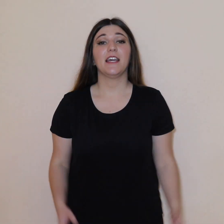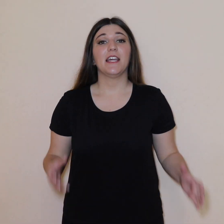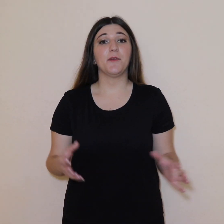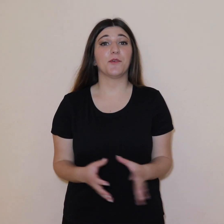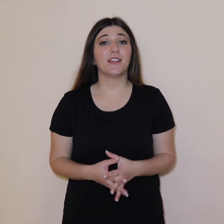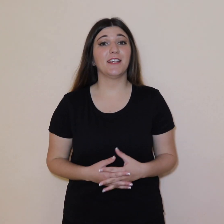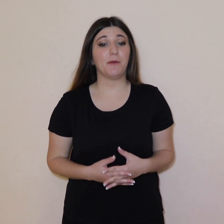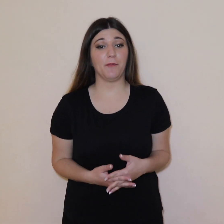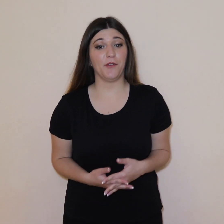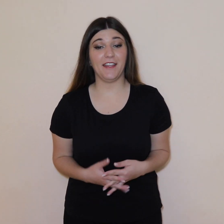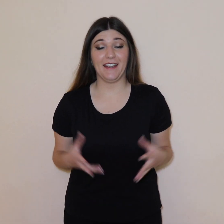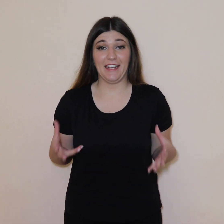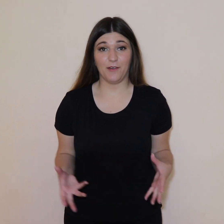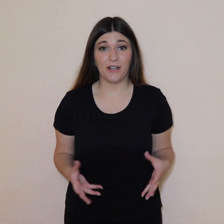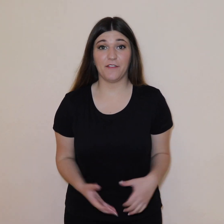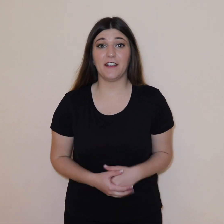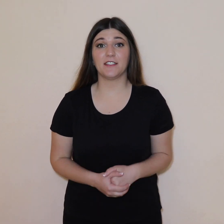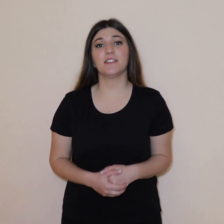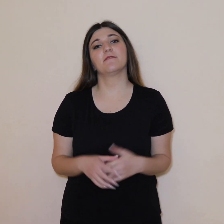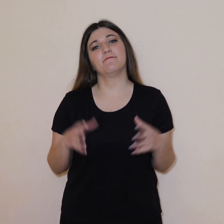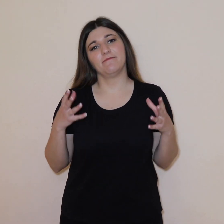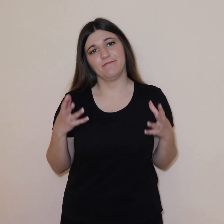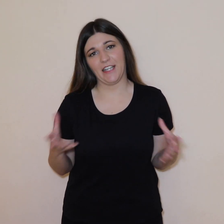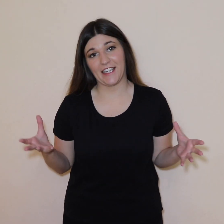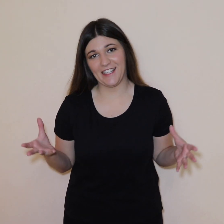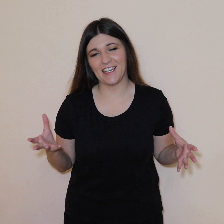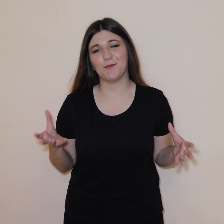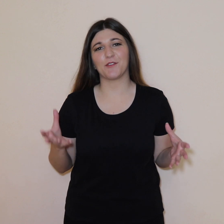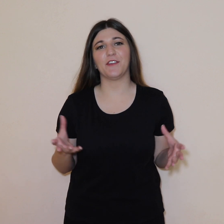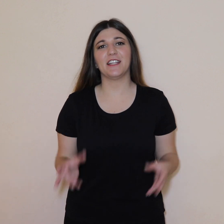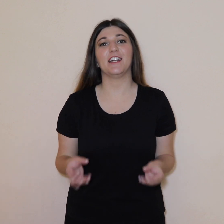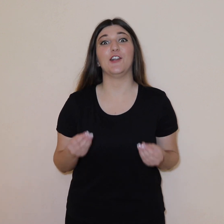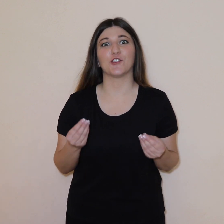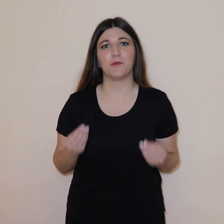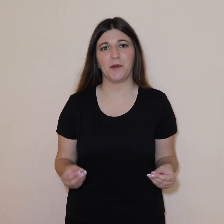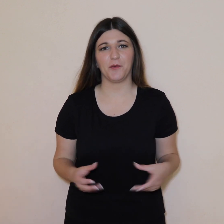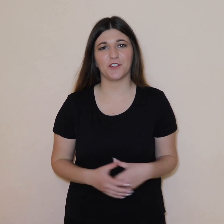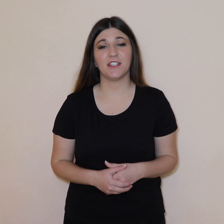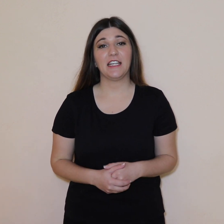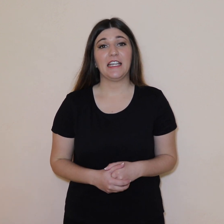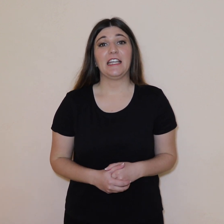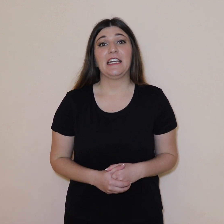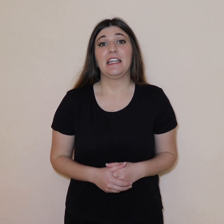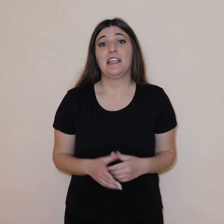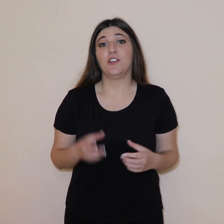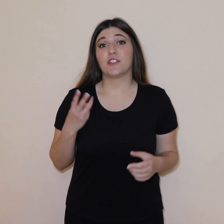Importante para poder elaborar frases, aquí llegan por fin los verbos. Los